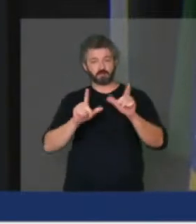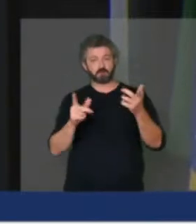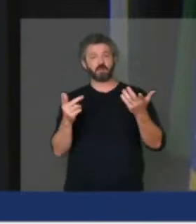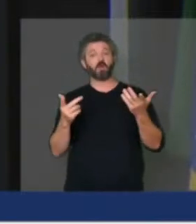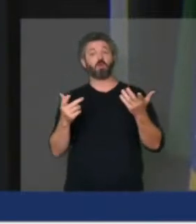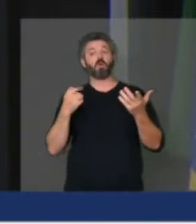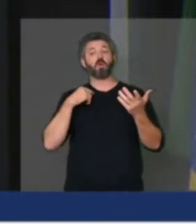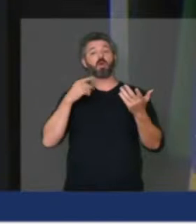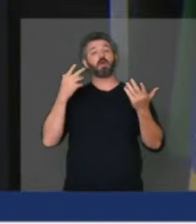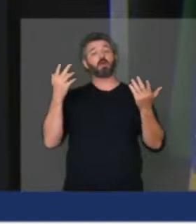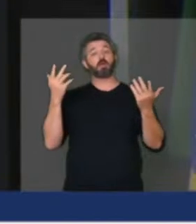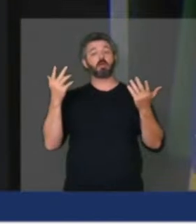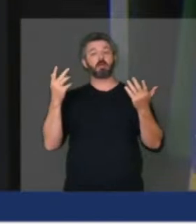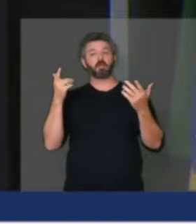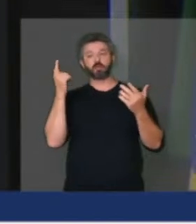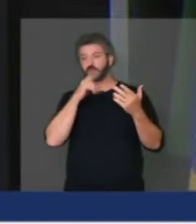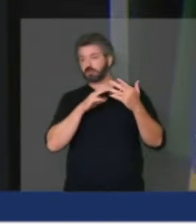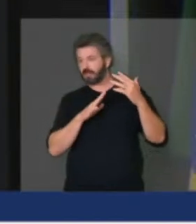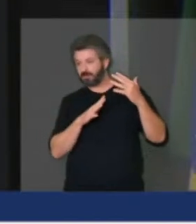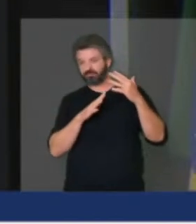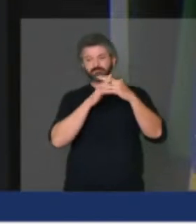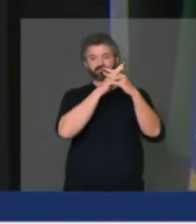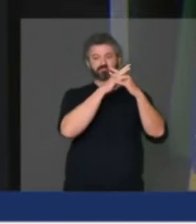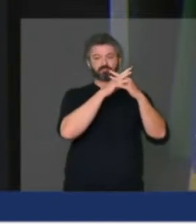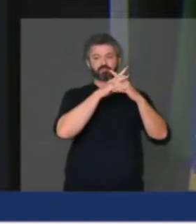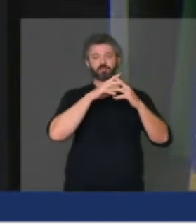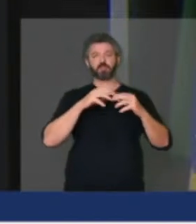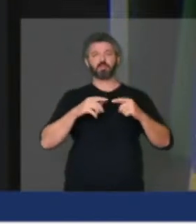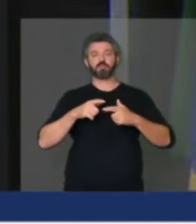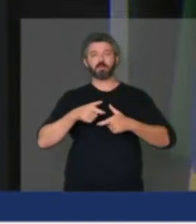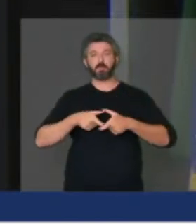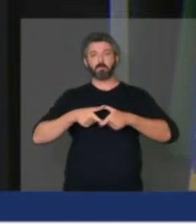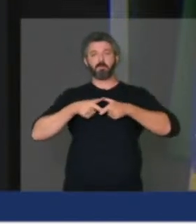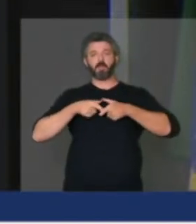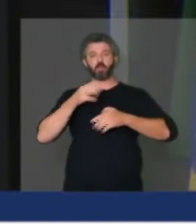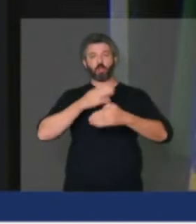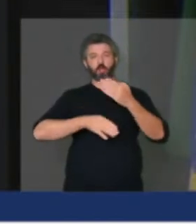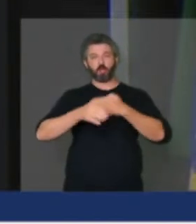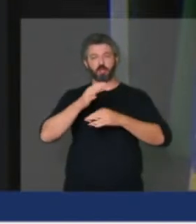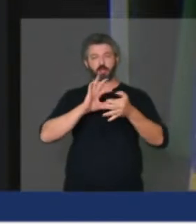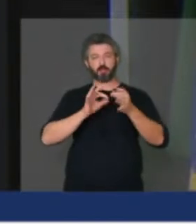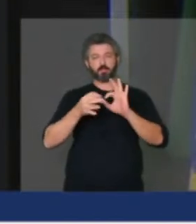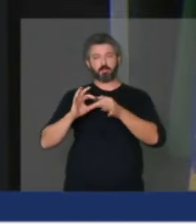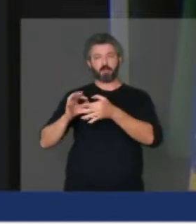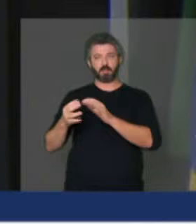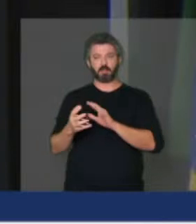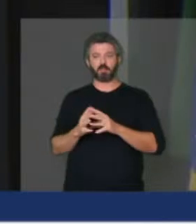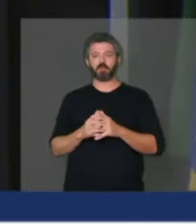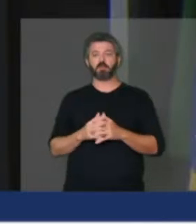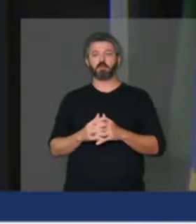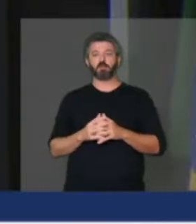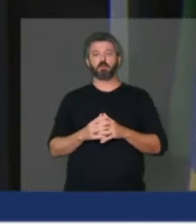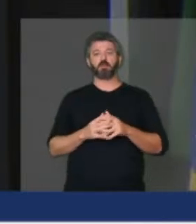AÍ O RECORDE DE MEDALHAS PARALÍMPICAS É NOS JOGOS PARALÍMPICOS DESSE ANO É UMA GRANDE HONRA TAMBÉM, PARABENIZAR A CAIXA ECONÔMICA